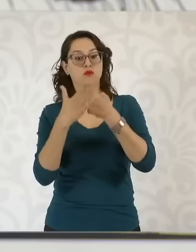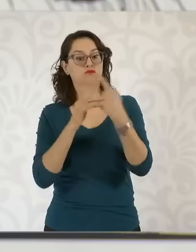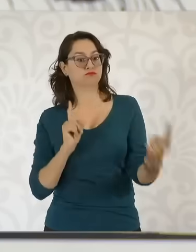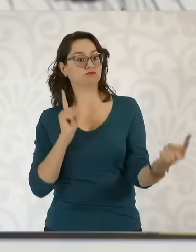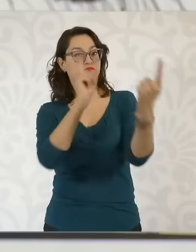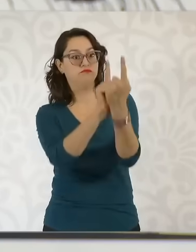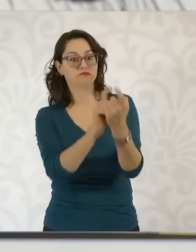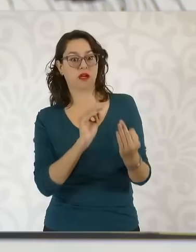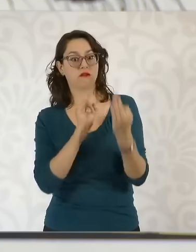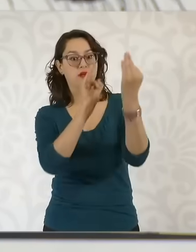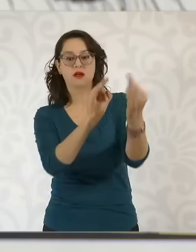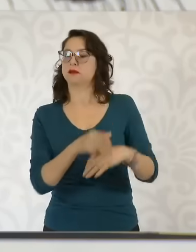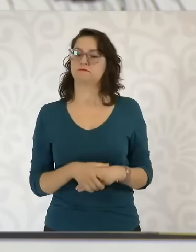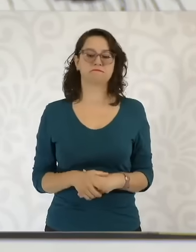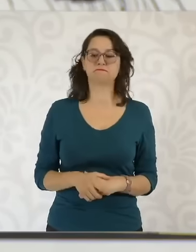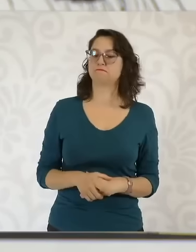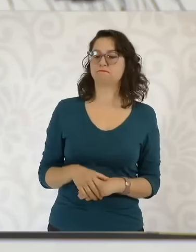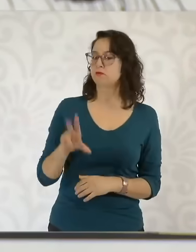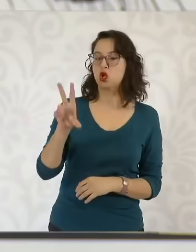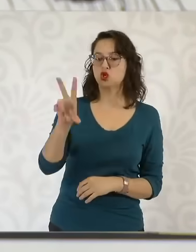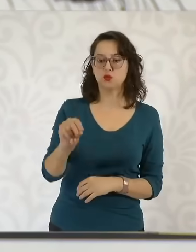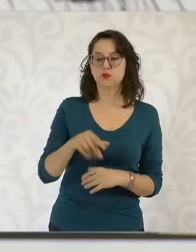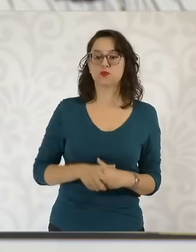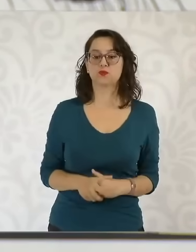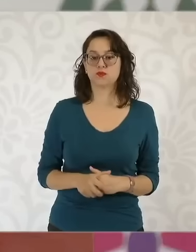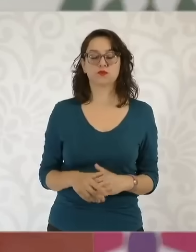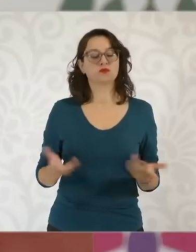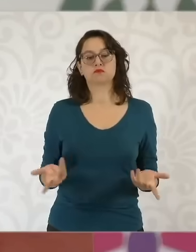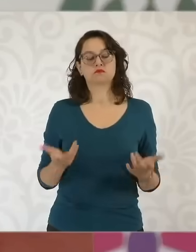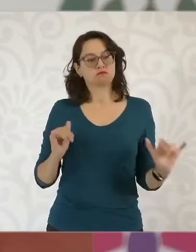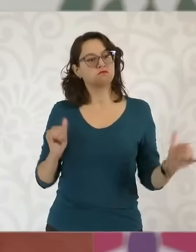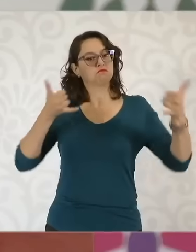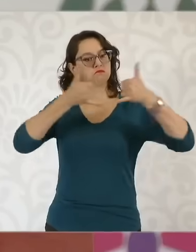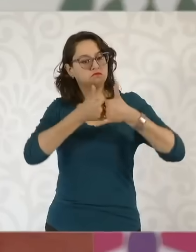hasta ahora no, sino sencillamente eh nos despedimos muy cordialmente y dijo, "Bueno,